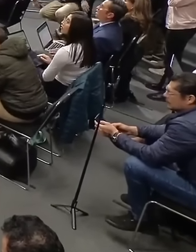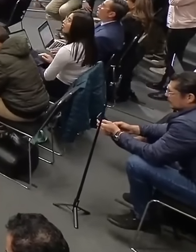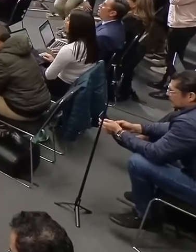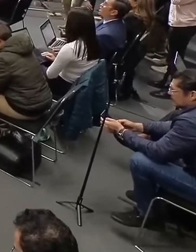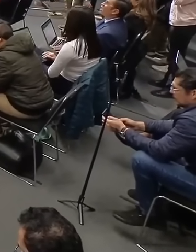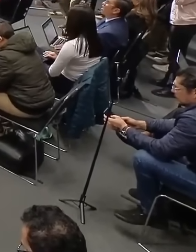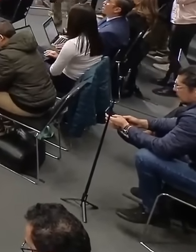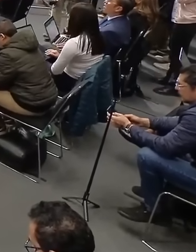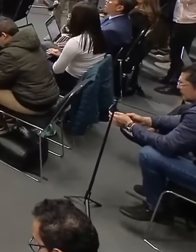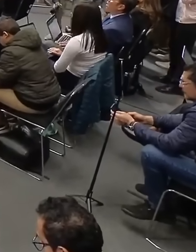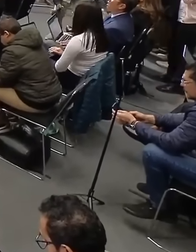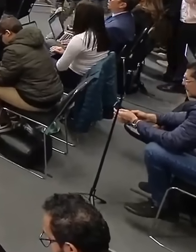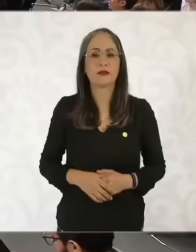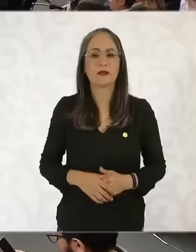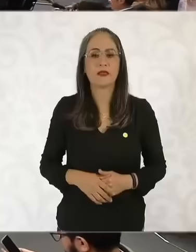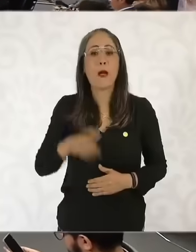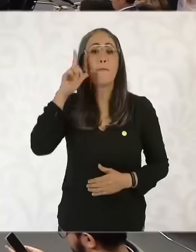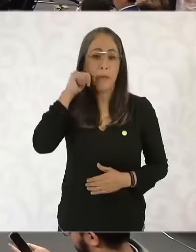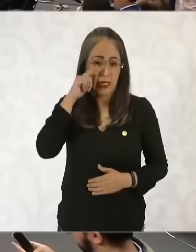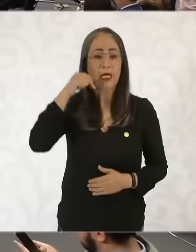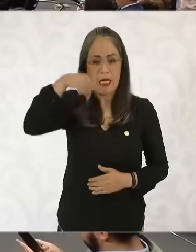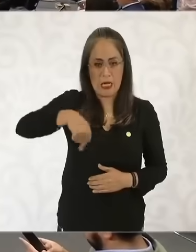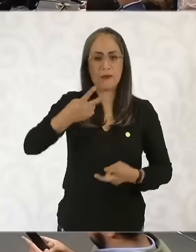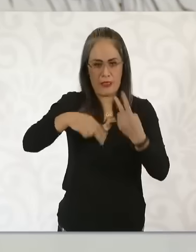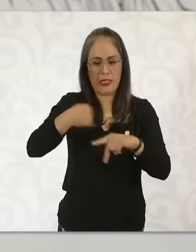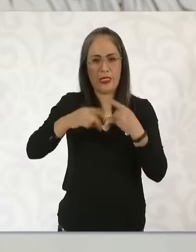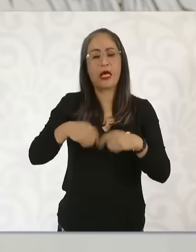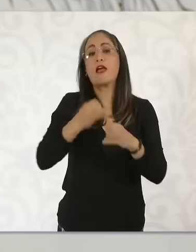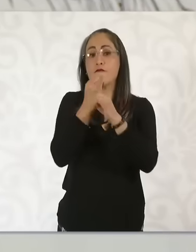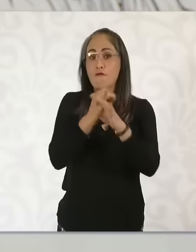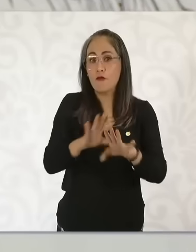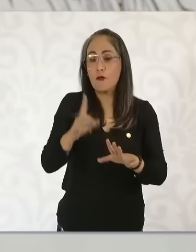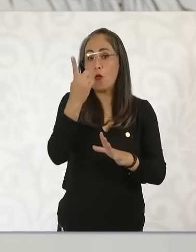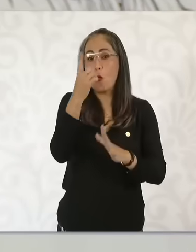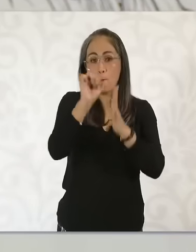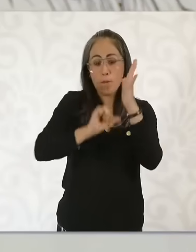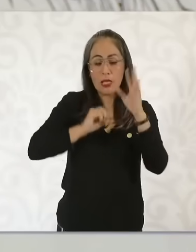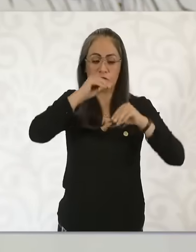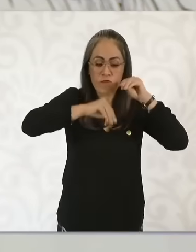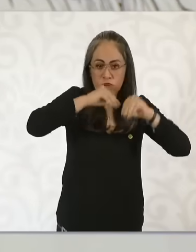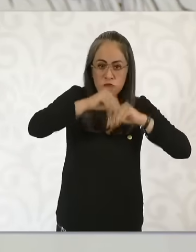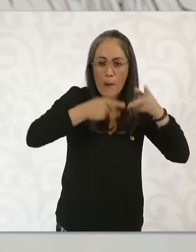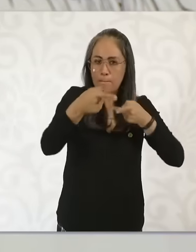el informe. Ya nos queda un mes para preparar el informe. Eh, entonces voy a tener diversas